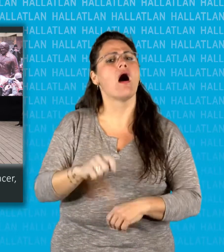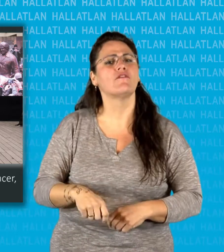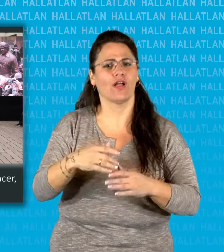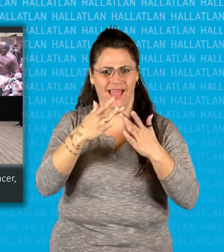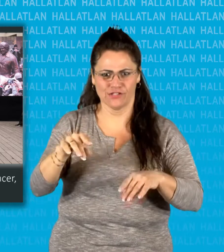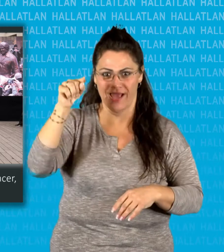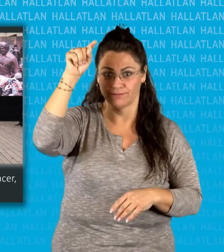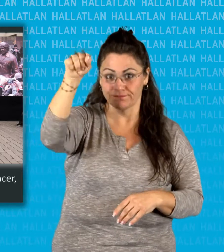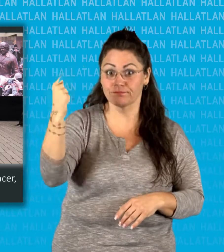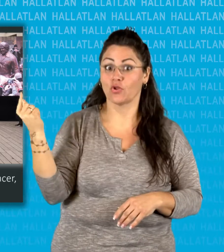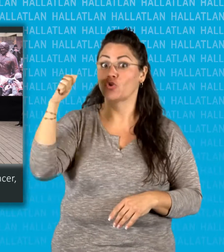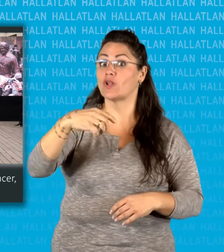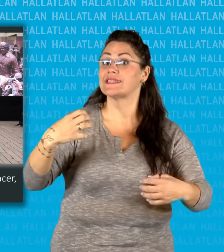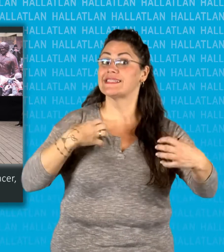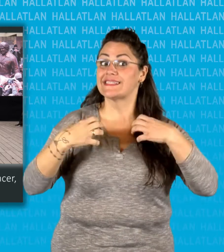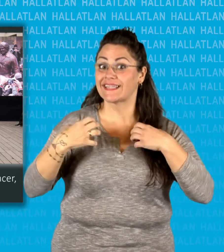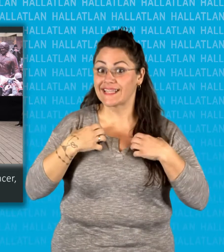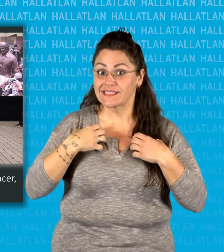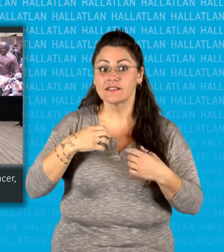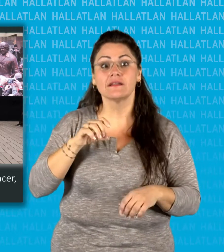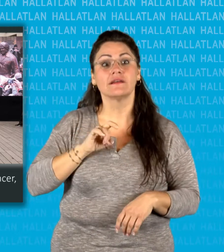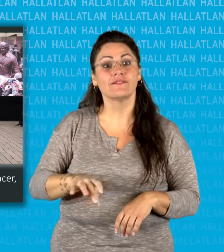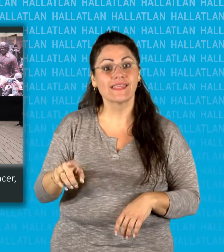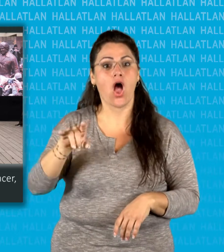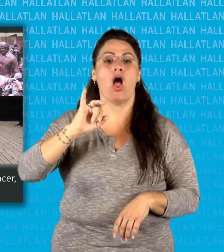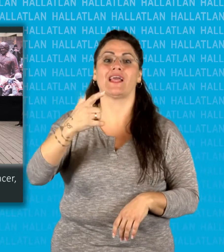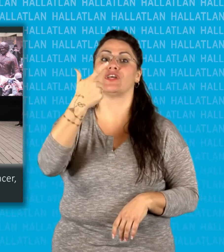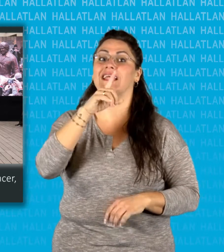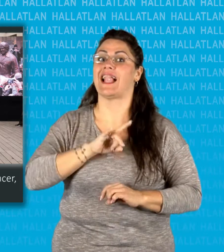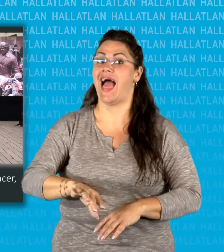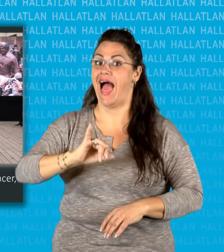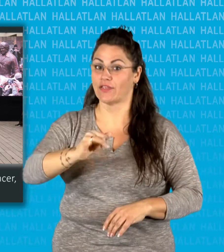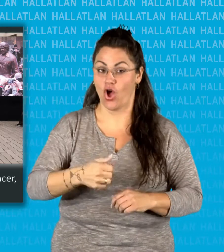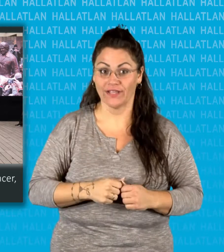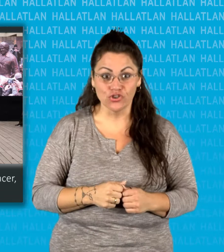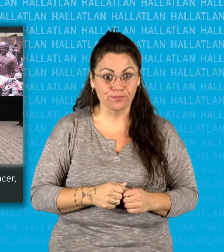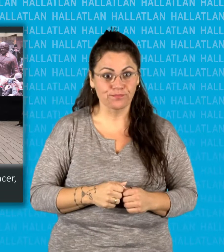Az avatáson részt vettek az olasz színész gyermekei is, fia valamint lányai,